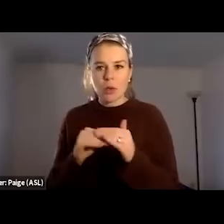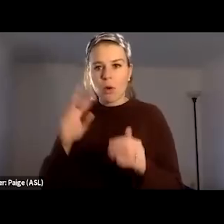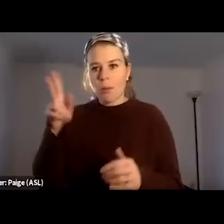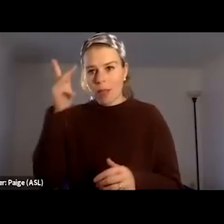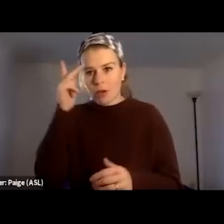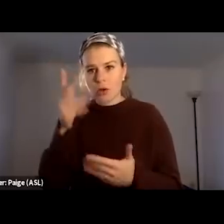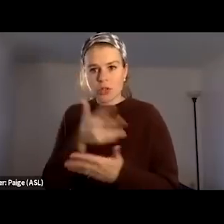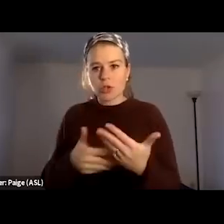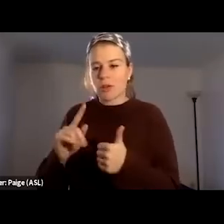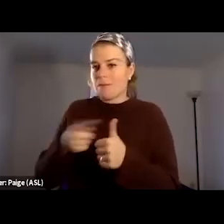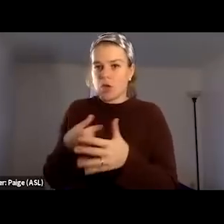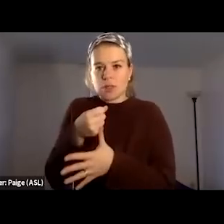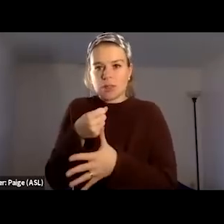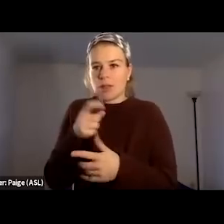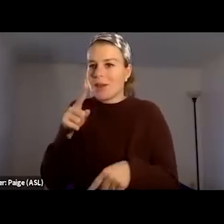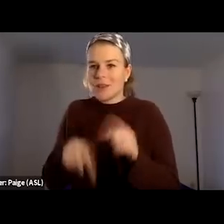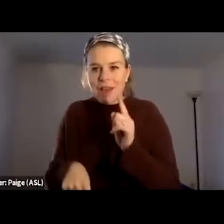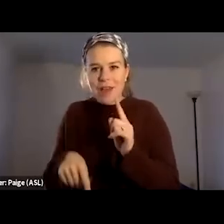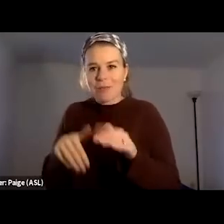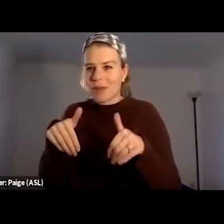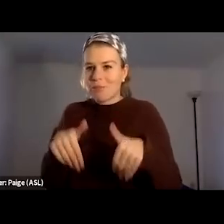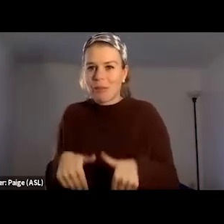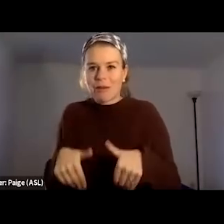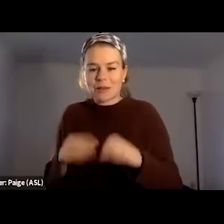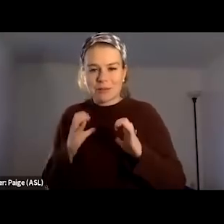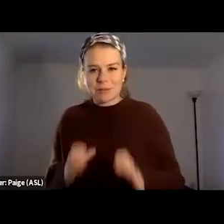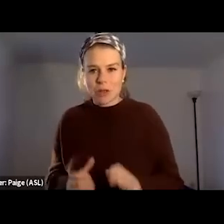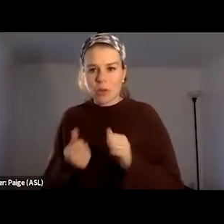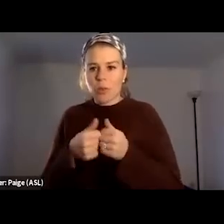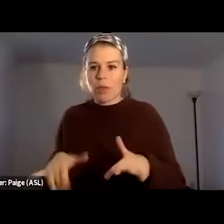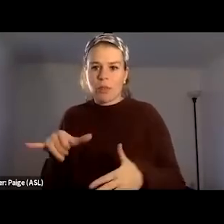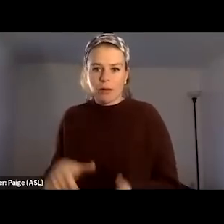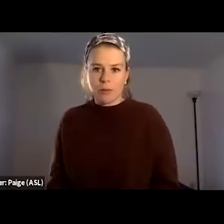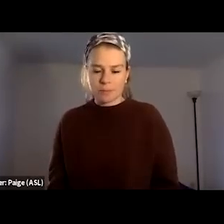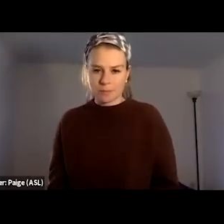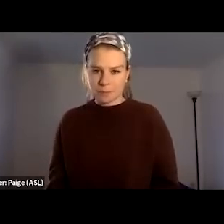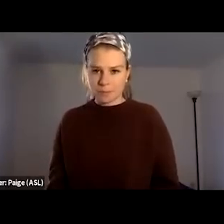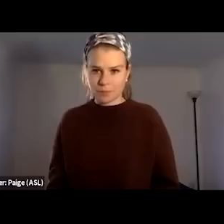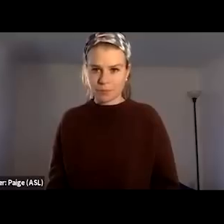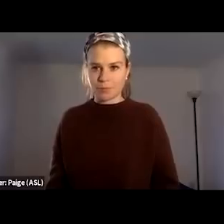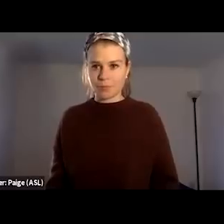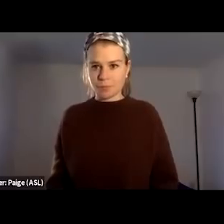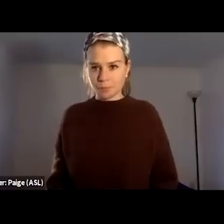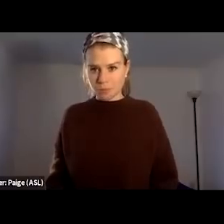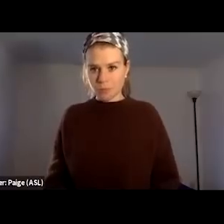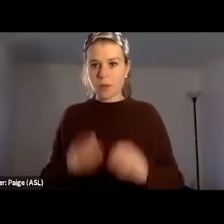No puedes ser un ciudadano, activo o inactivo, sin ellos. Las responsabilidades de la ciudadanía